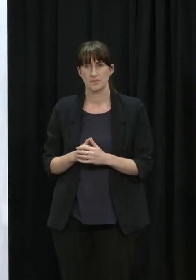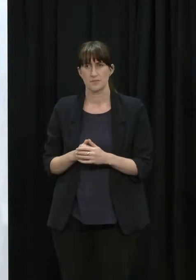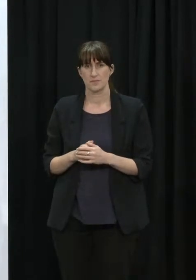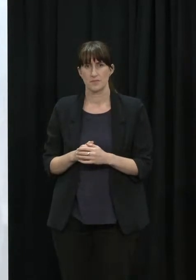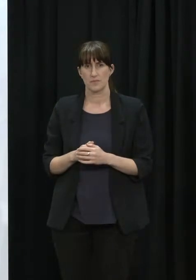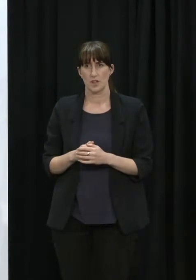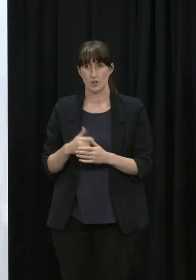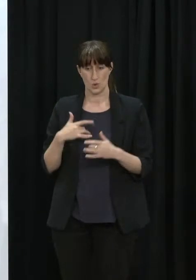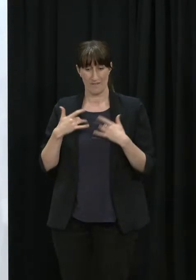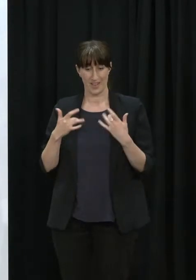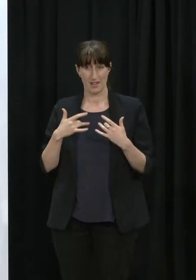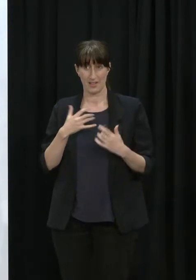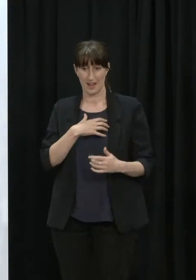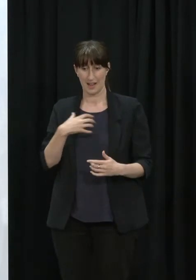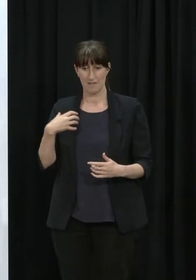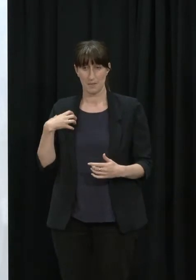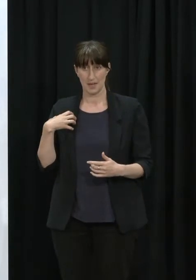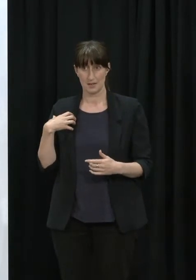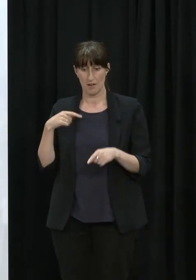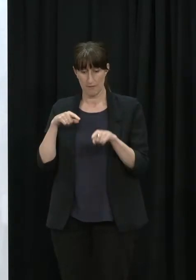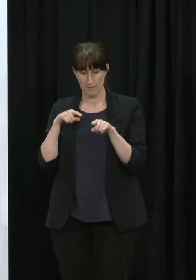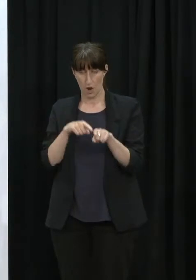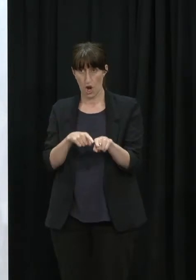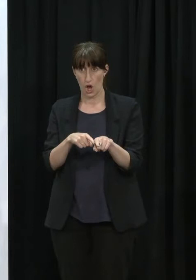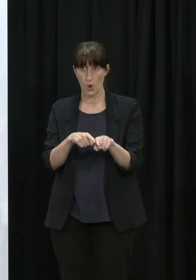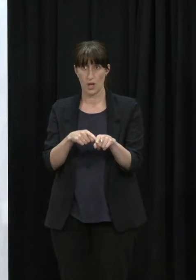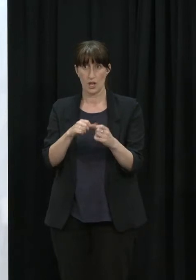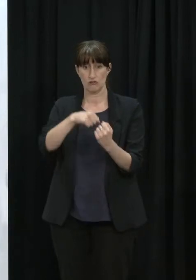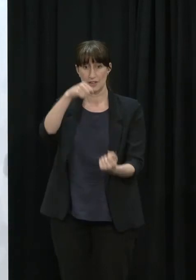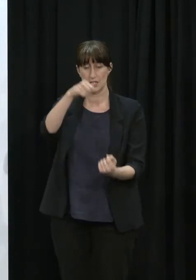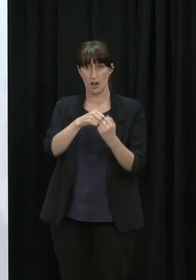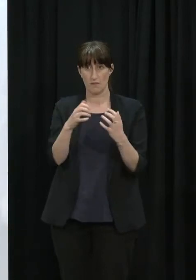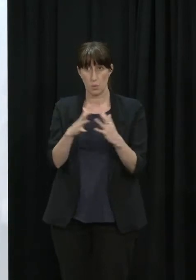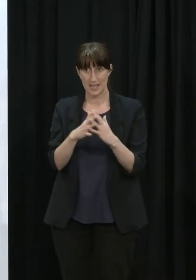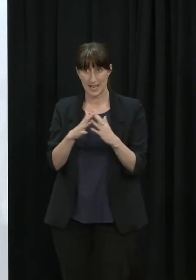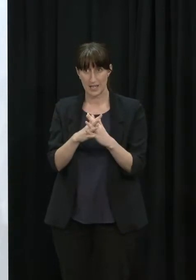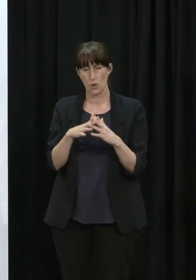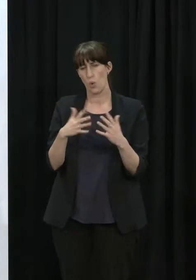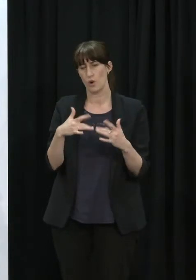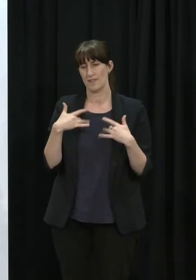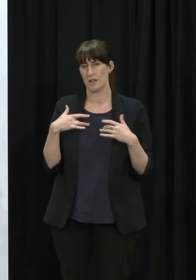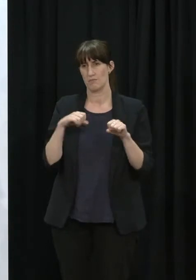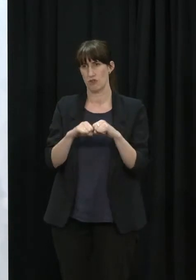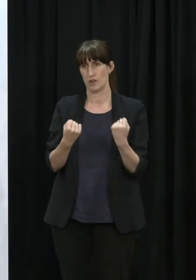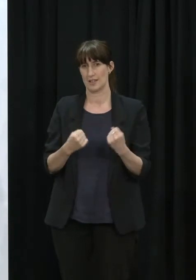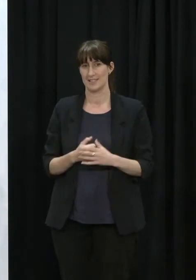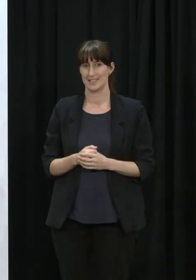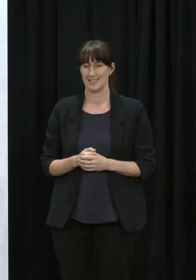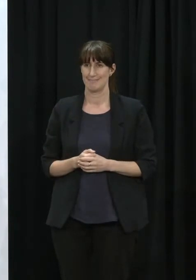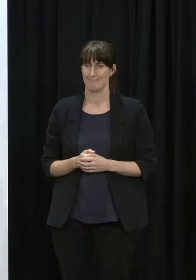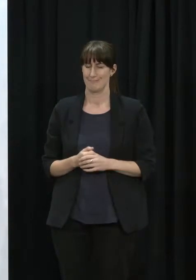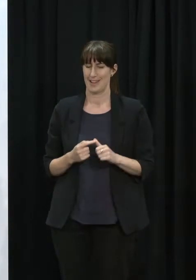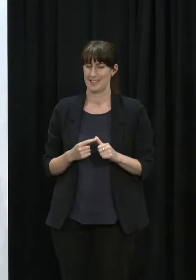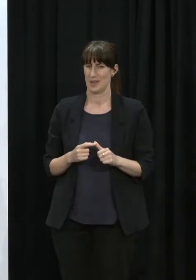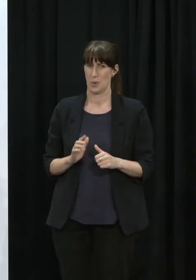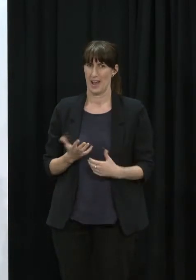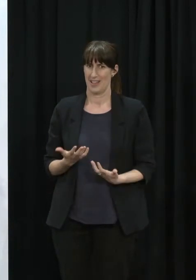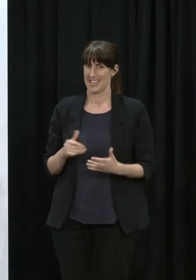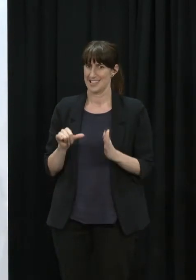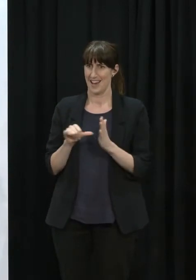rangona).